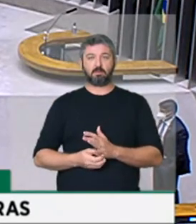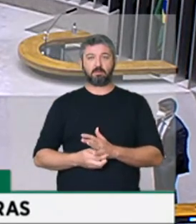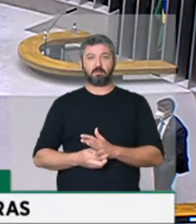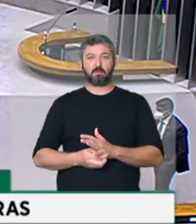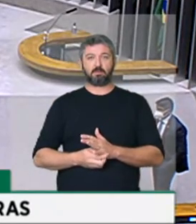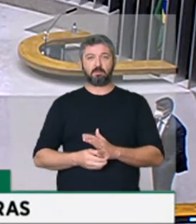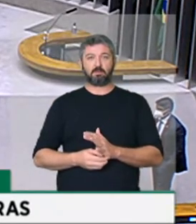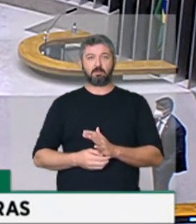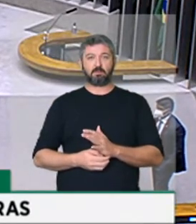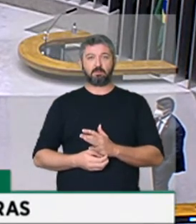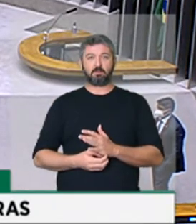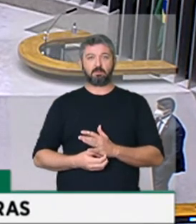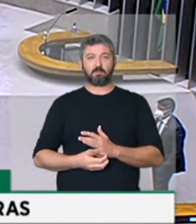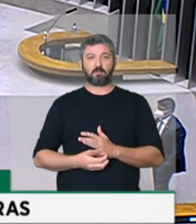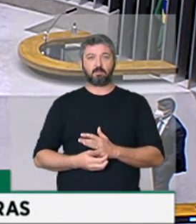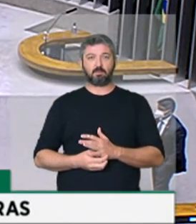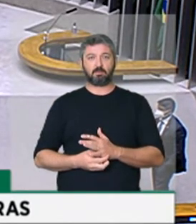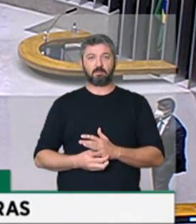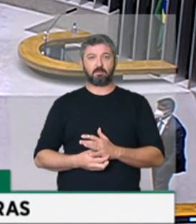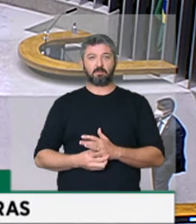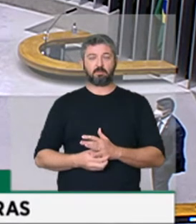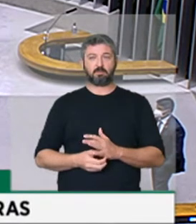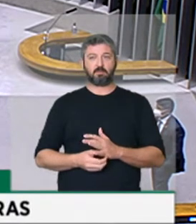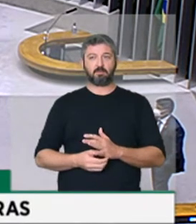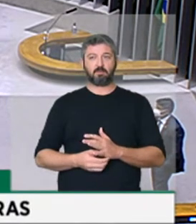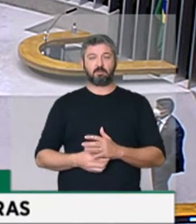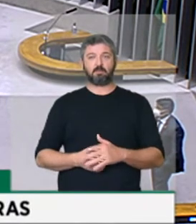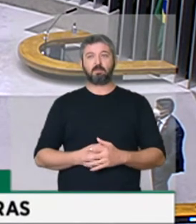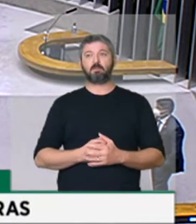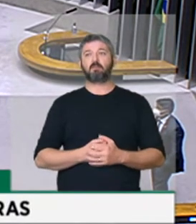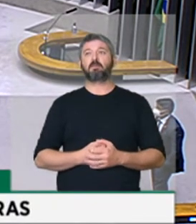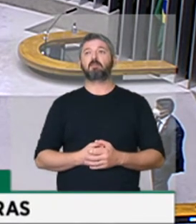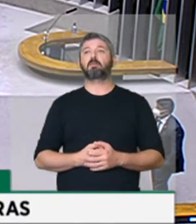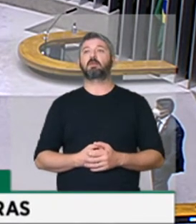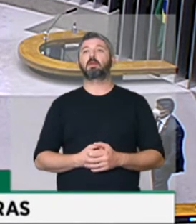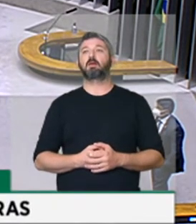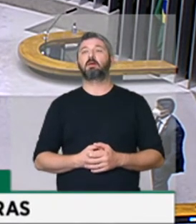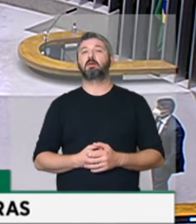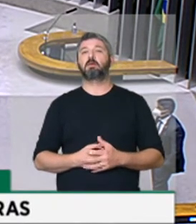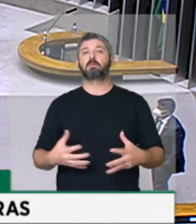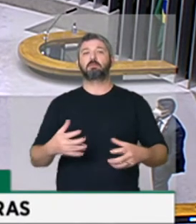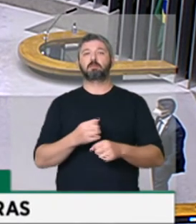ENCERRADA A VOTAÇÃO. -- [MARCIO SALEMA]: ENCERRADA A VOTAÇÃO DO REQUERIMENTO DE RETIRADA DE PAUTA. -- [PRESIDENTE]: TOTAL